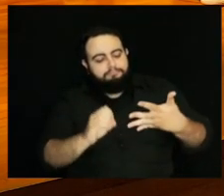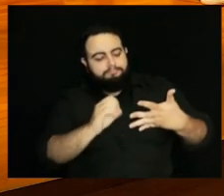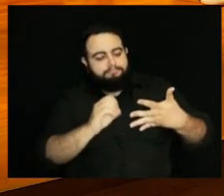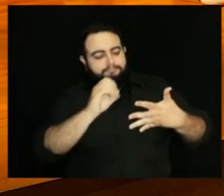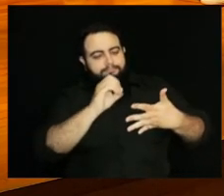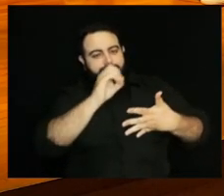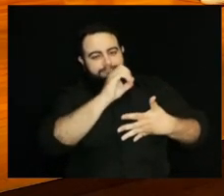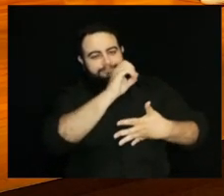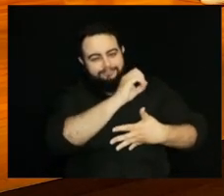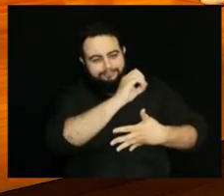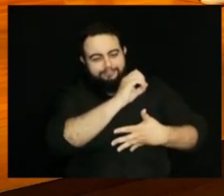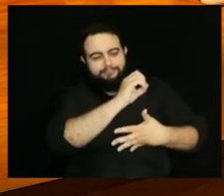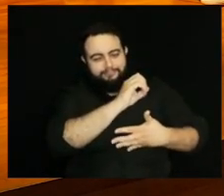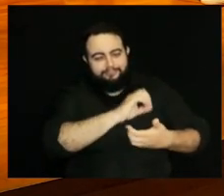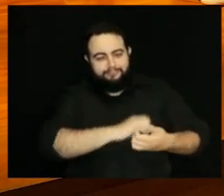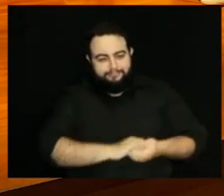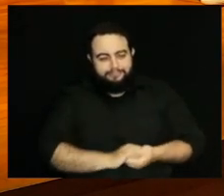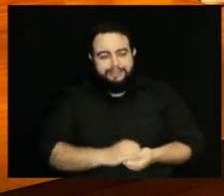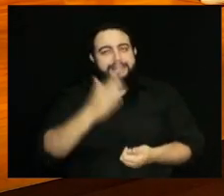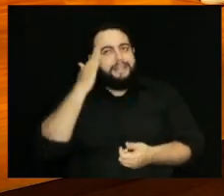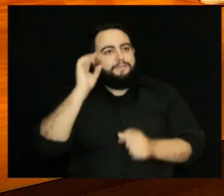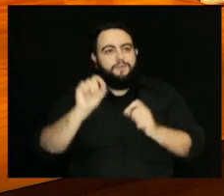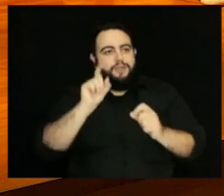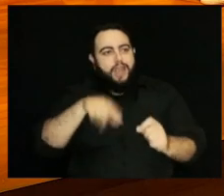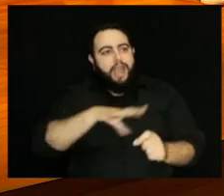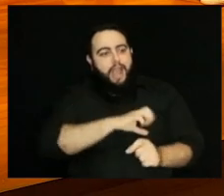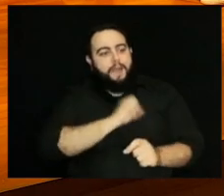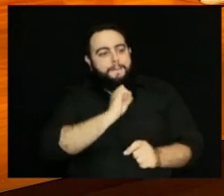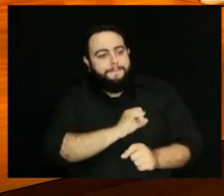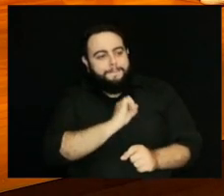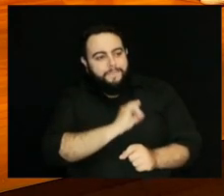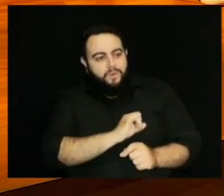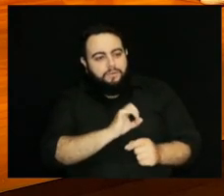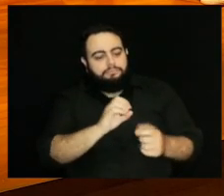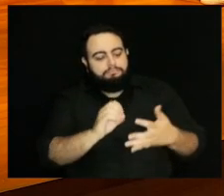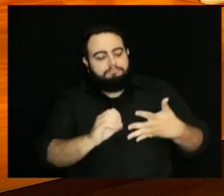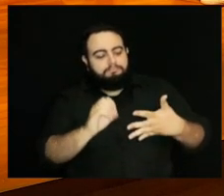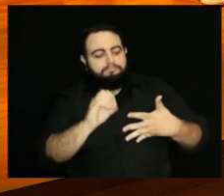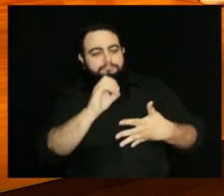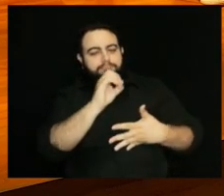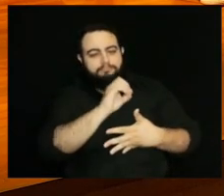que é ter um amor, meu senhor? Ter loucura por uma mulher? Essa melodia da fala sobe. Eu posso afirmar